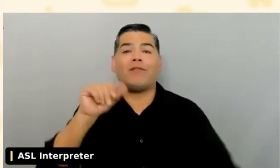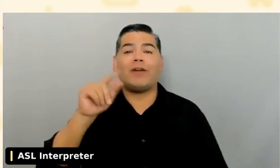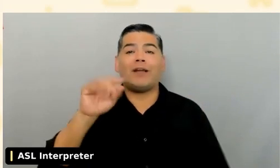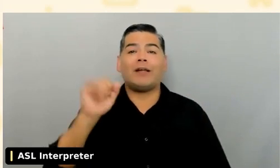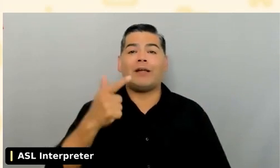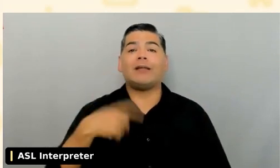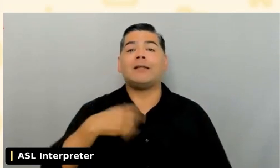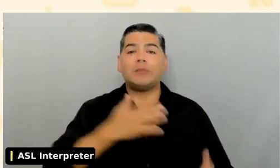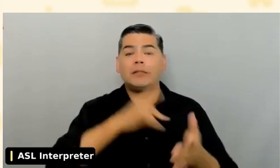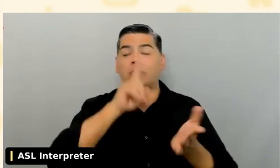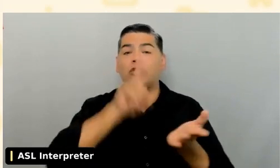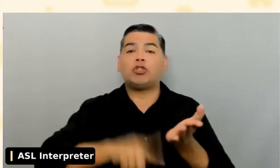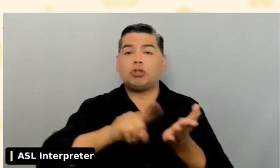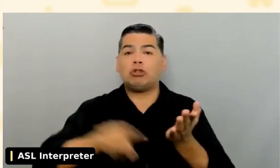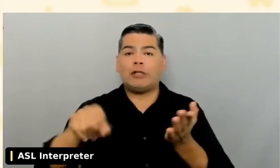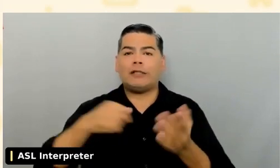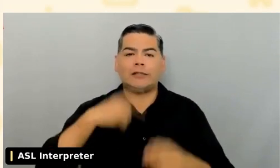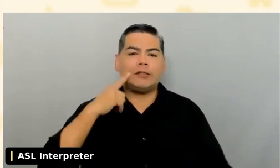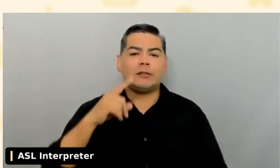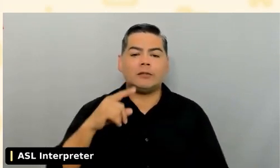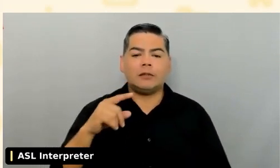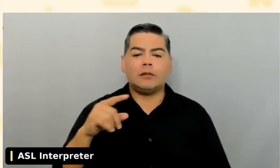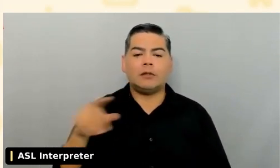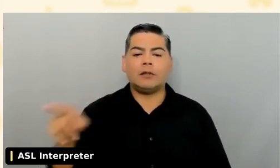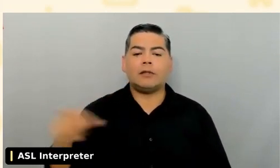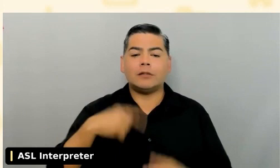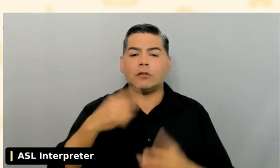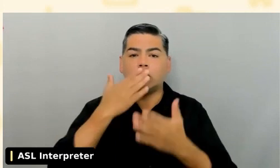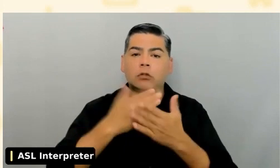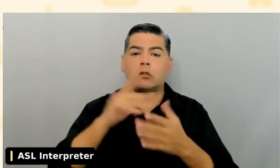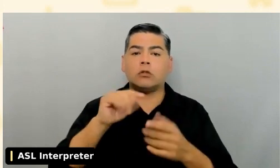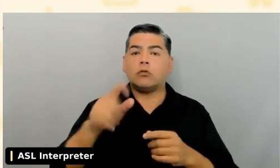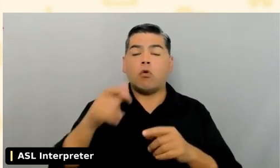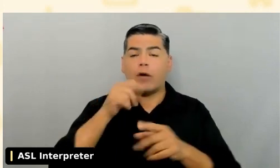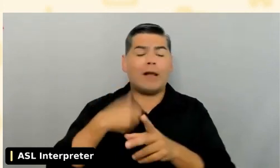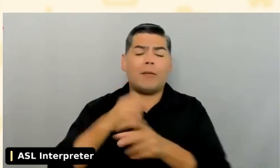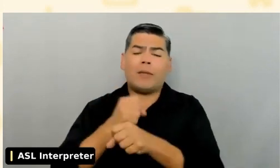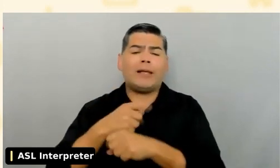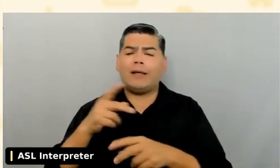que es, ante todo, una herramienta de creación. Si no es una herramienta de creación, no estás creando contenido. Si es realmente fácil, aboslutamente no lo hagas.